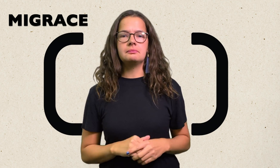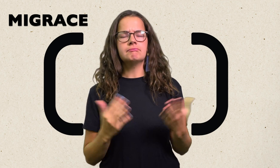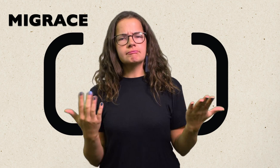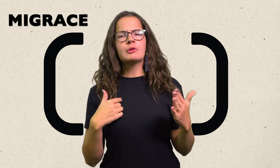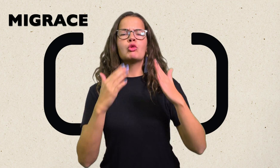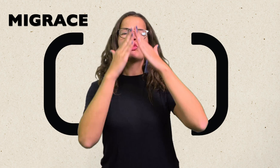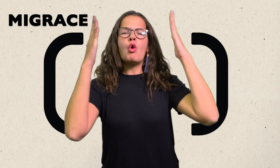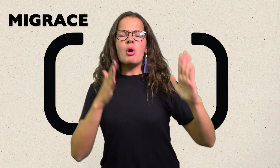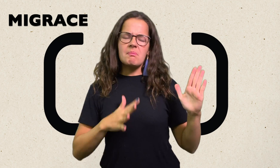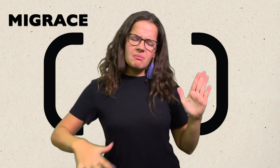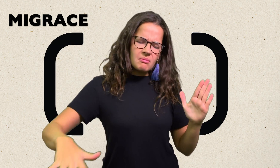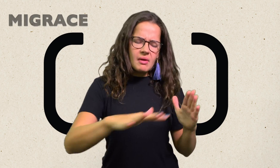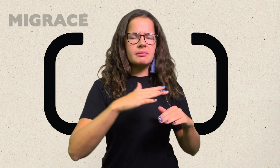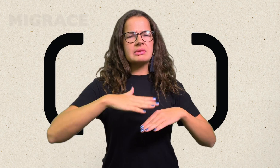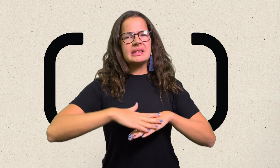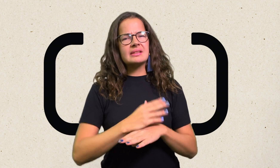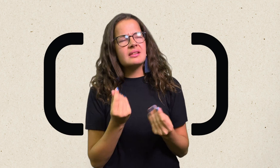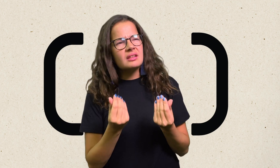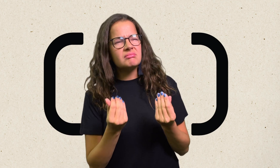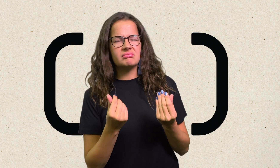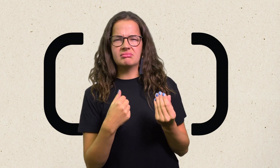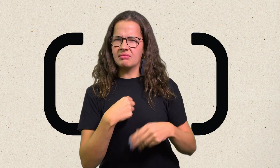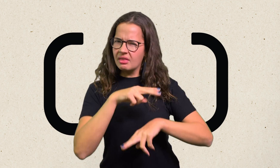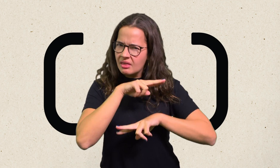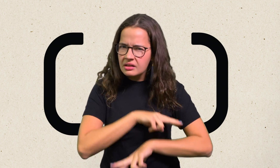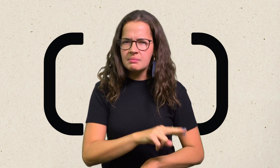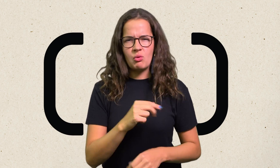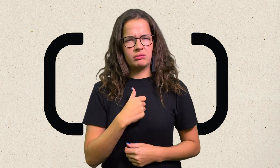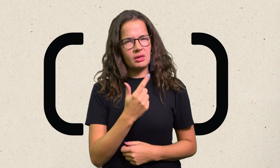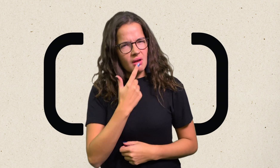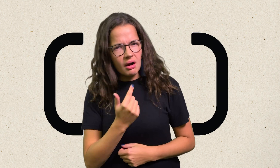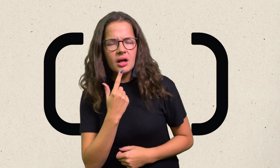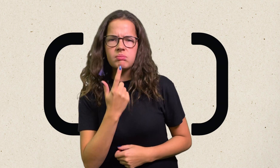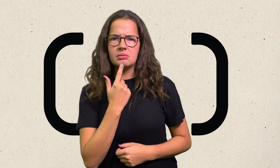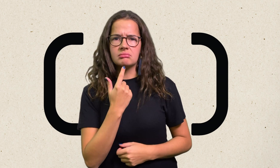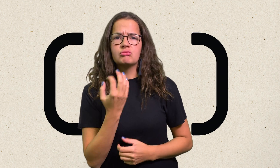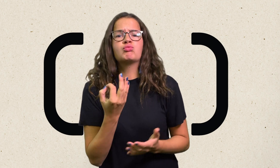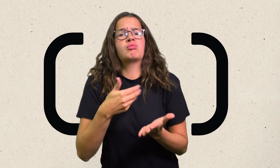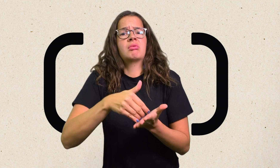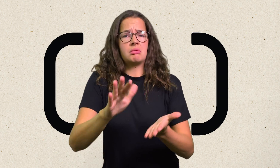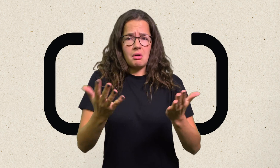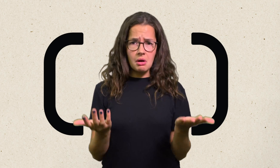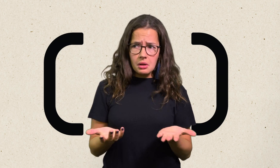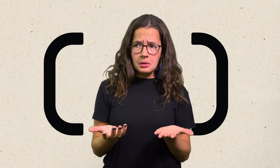Když se mi už doma nelíbí nebo nedaří, co dál?